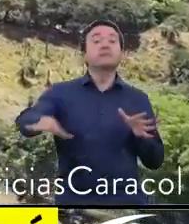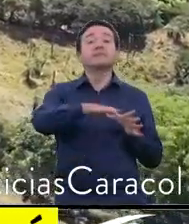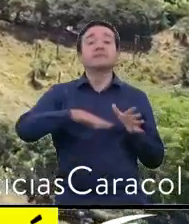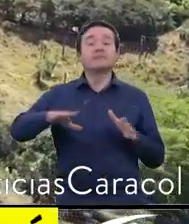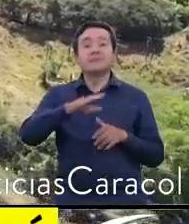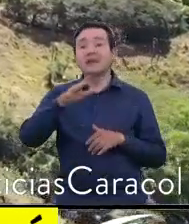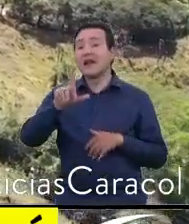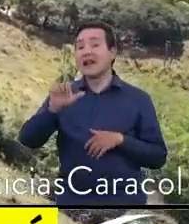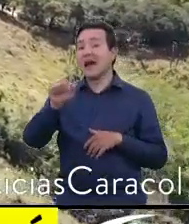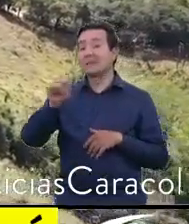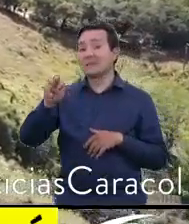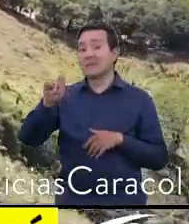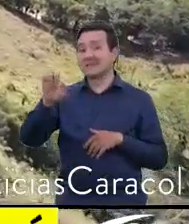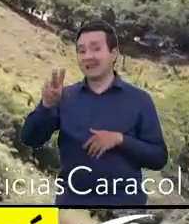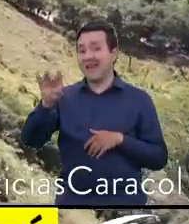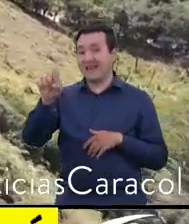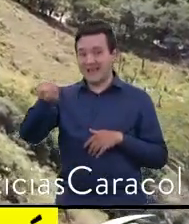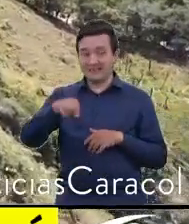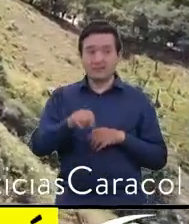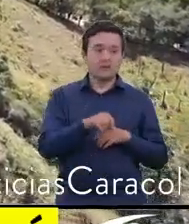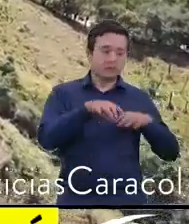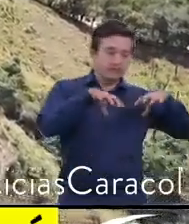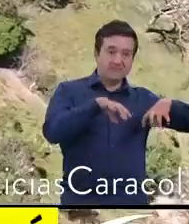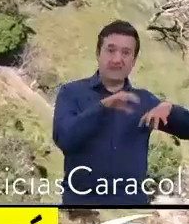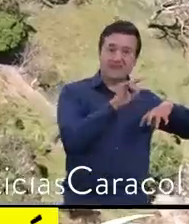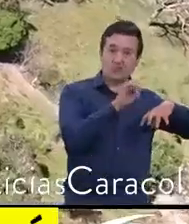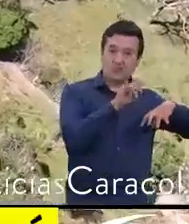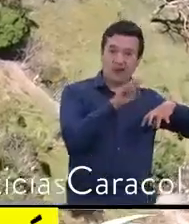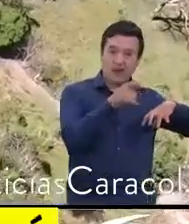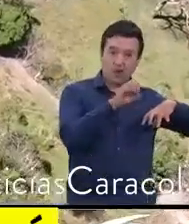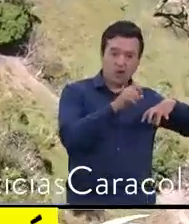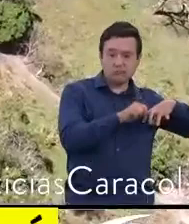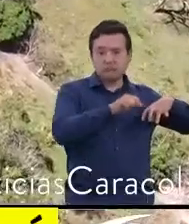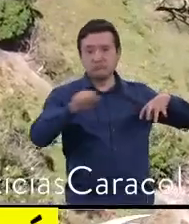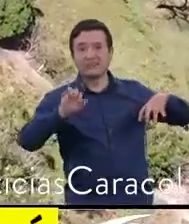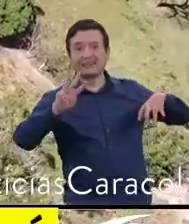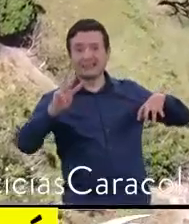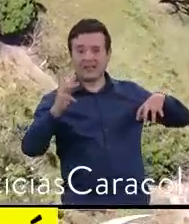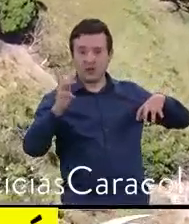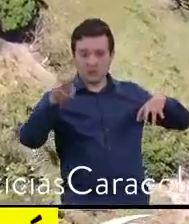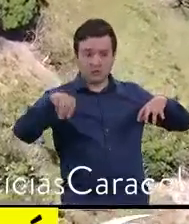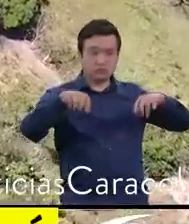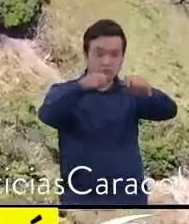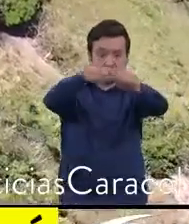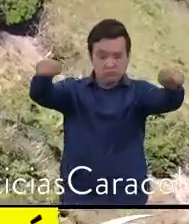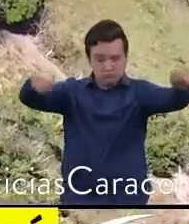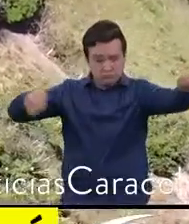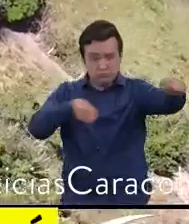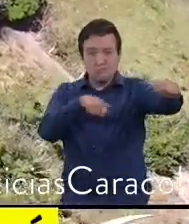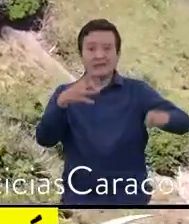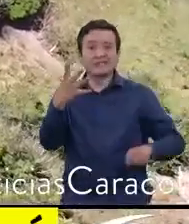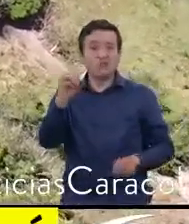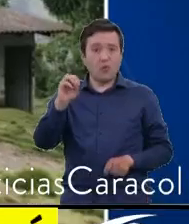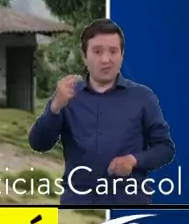haga, y hemos estado viendo con ellos que si se puede hacer. ))) la hacienda Las Mercedes